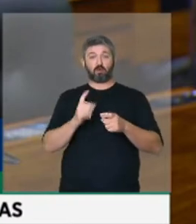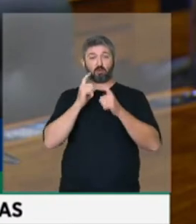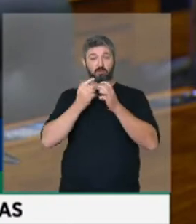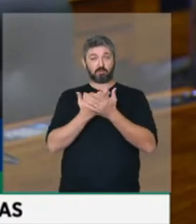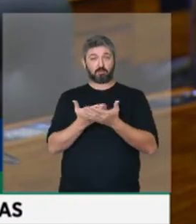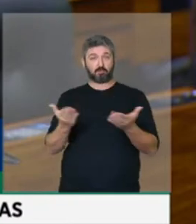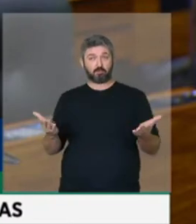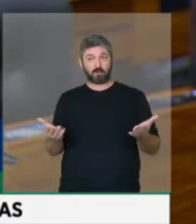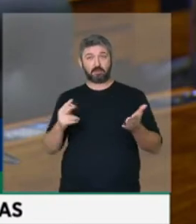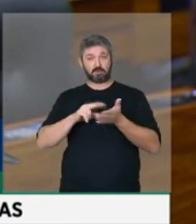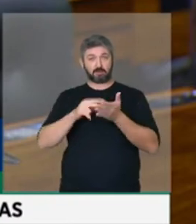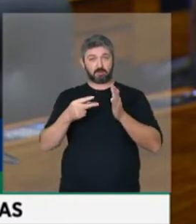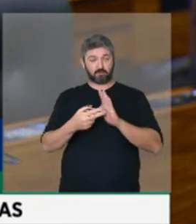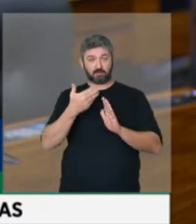DO PAÍS. O QUE É QUE O GOVERNO... ESTÁ DIZENDO...